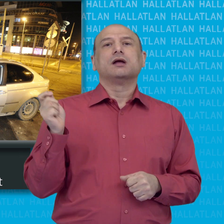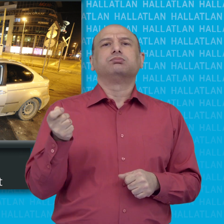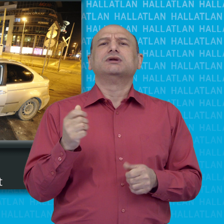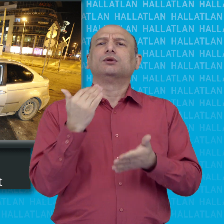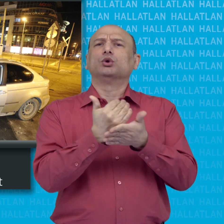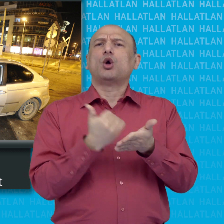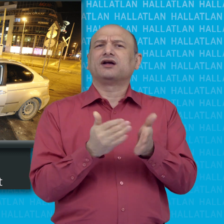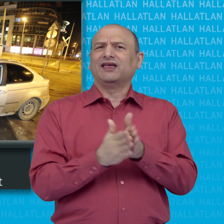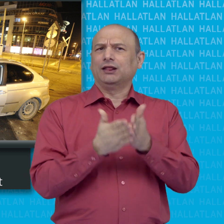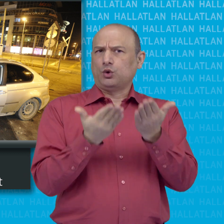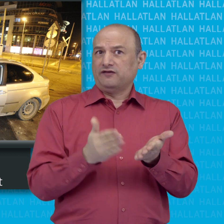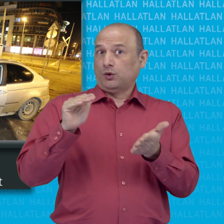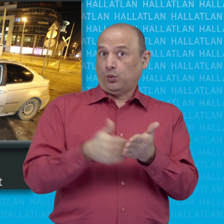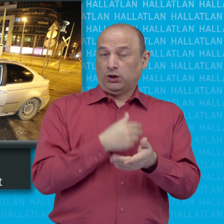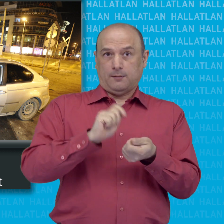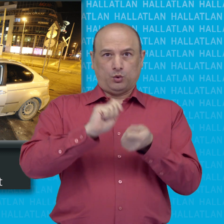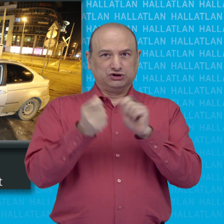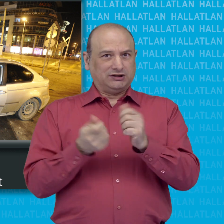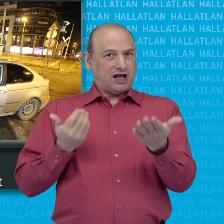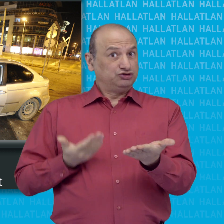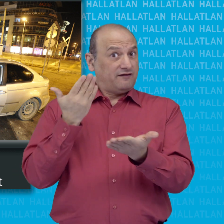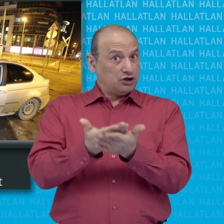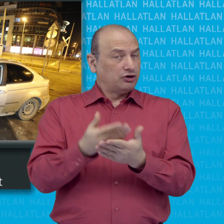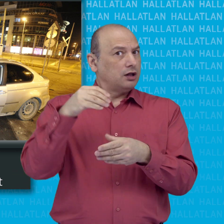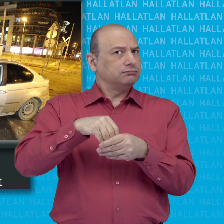A Büntető Törvénykönyv legújabb módosítási javaslata szerint